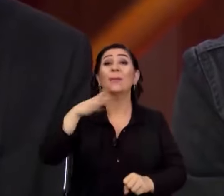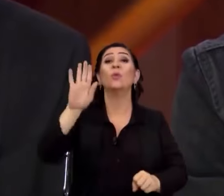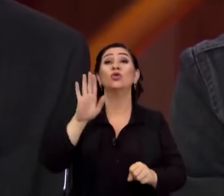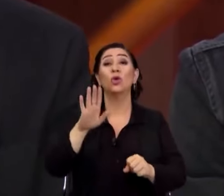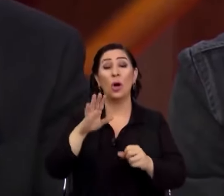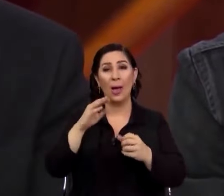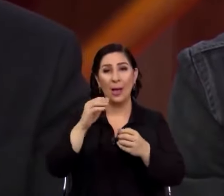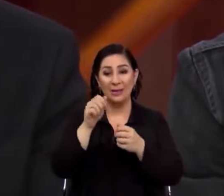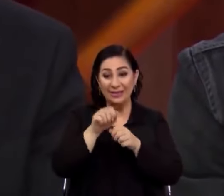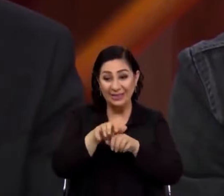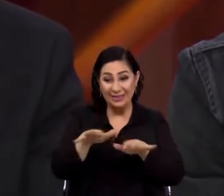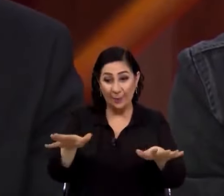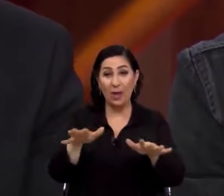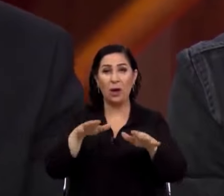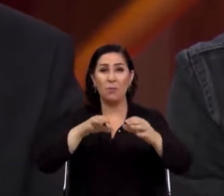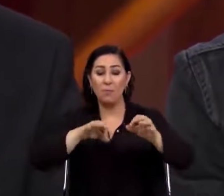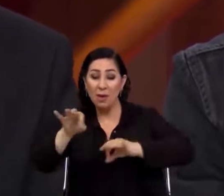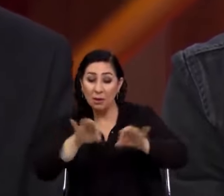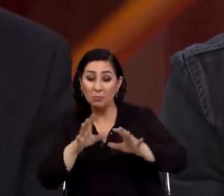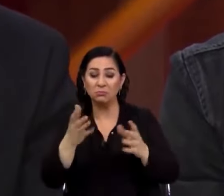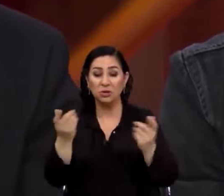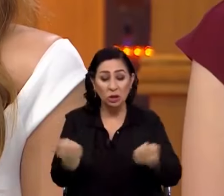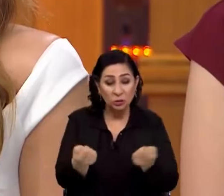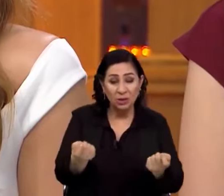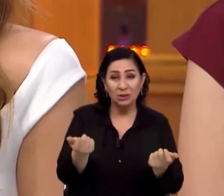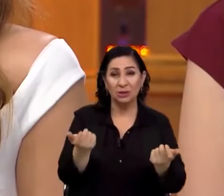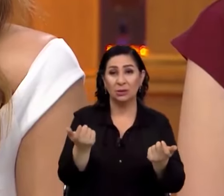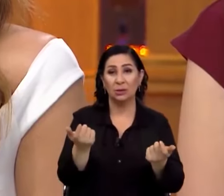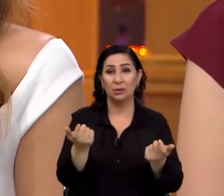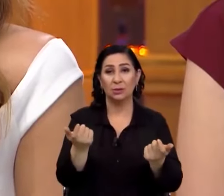sistematiği çalışması eee